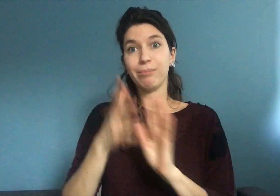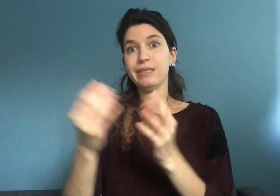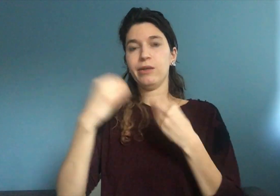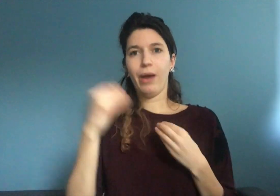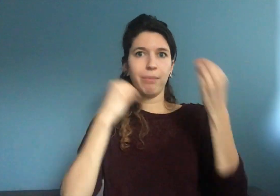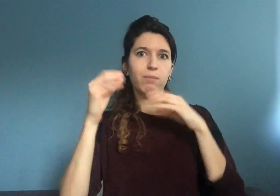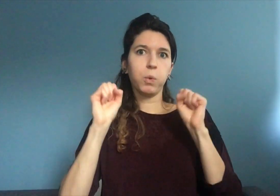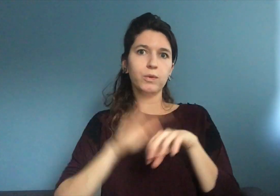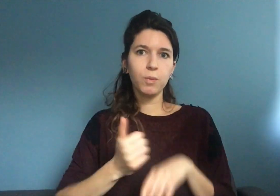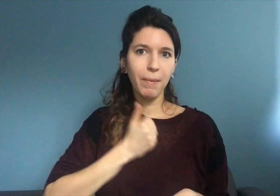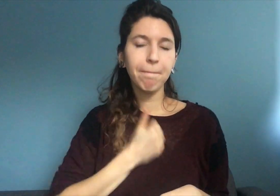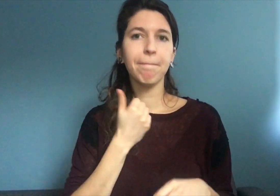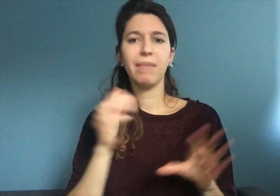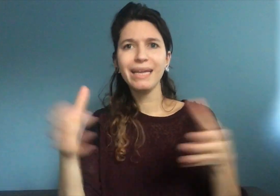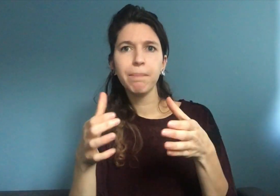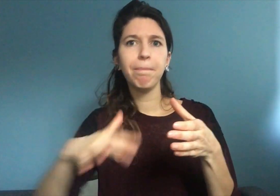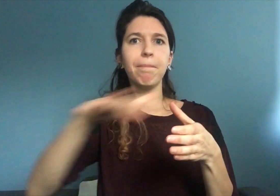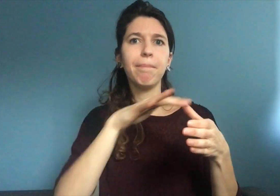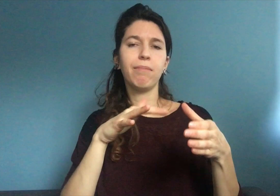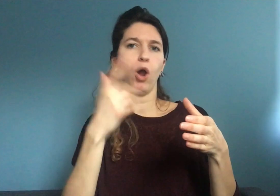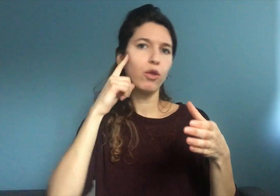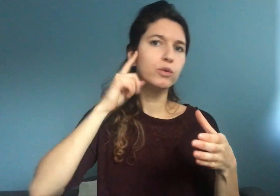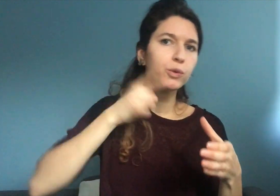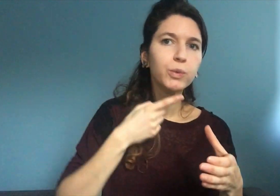Alors le KAP Signes m’a beaucoup appris sur moi-même à travers la collaboration